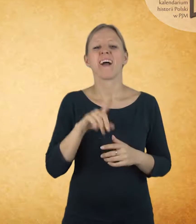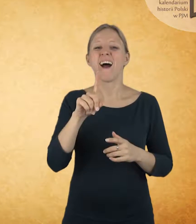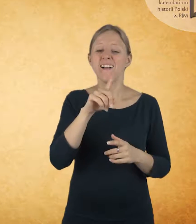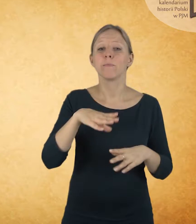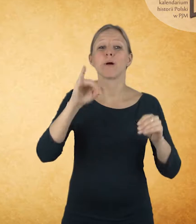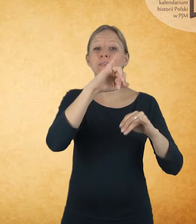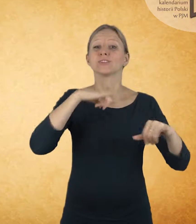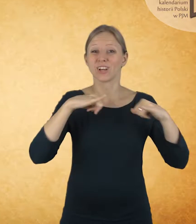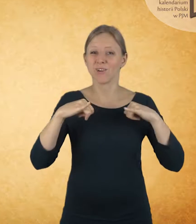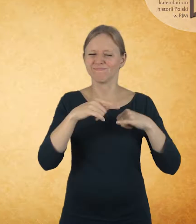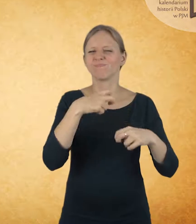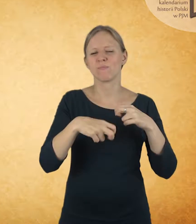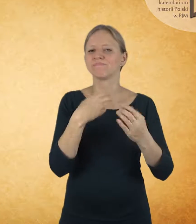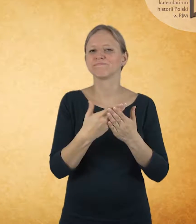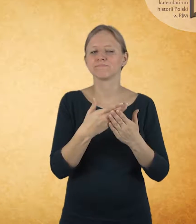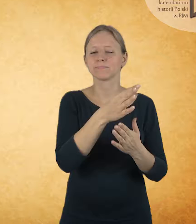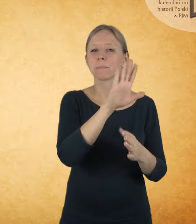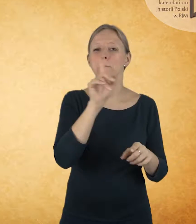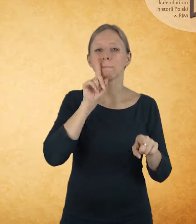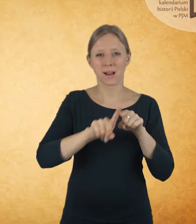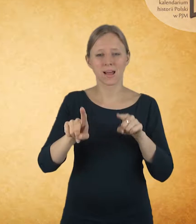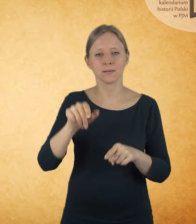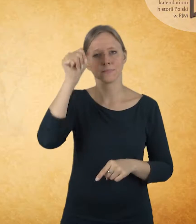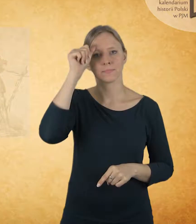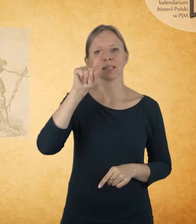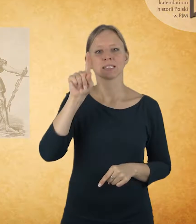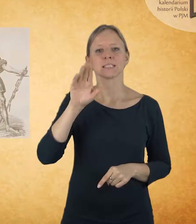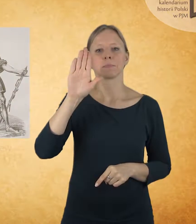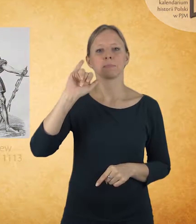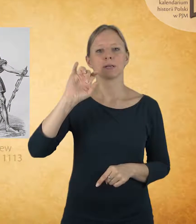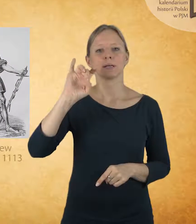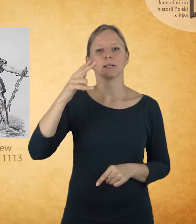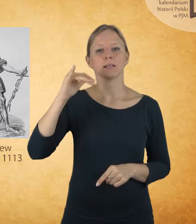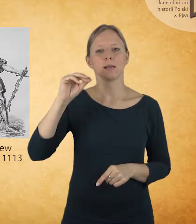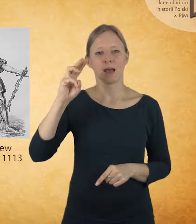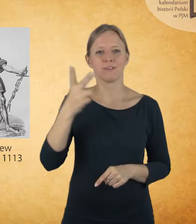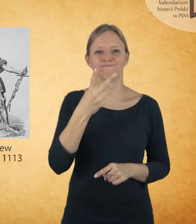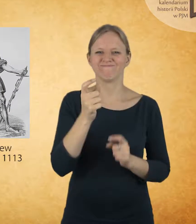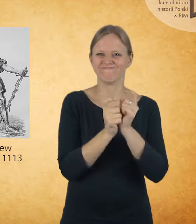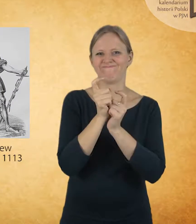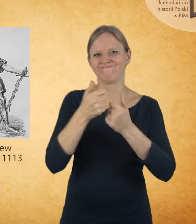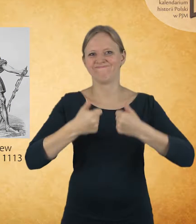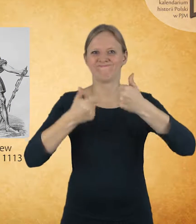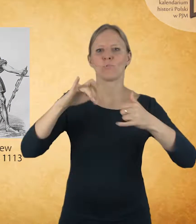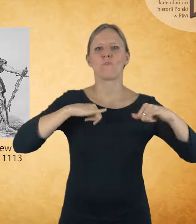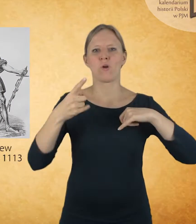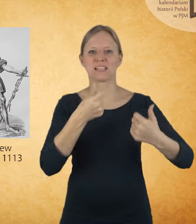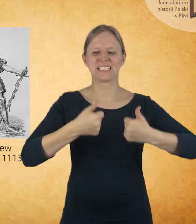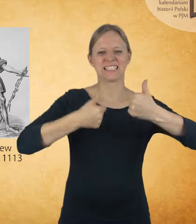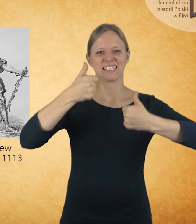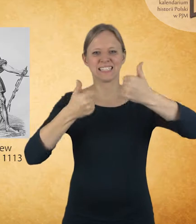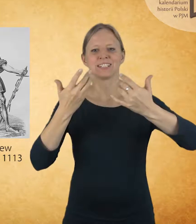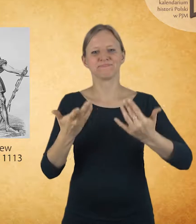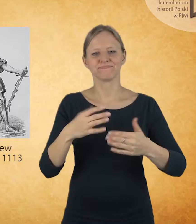Jednak na początku panowania musiał stoczyć walkę o władzę ze swoim bratem Zbigniewem.